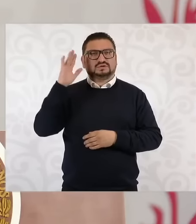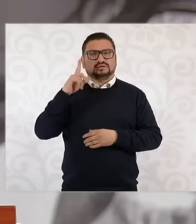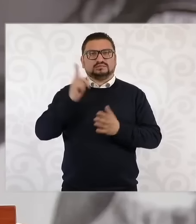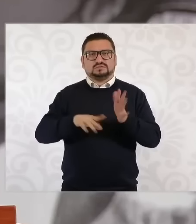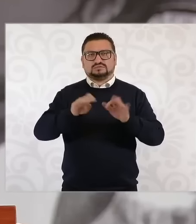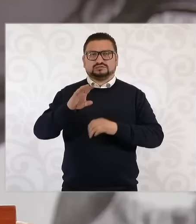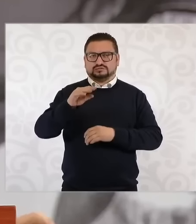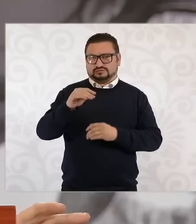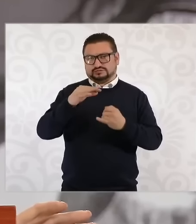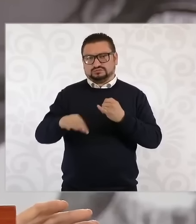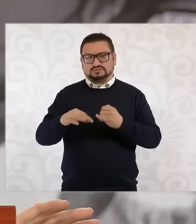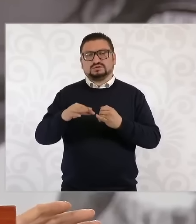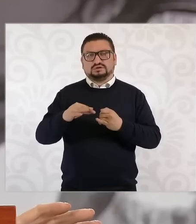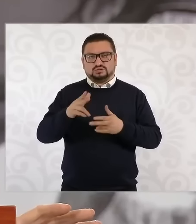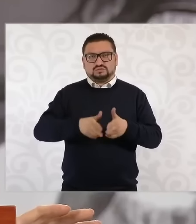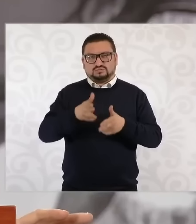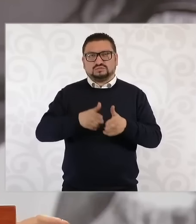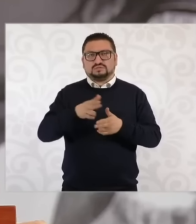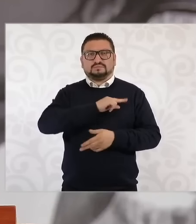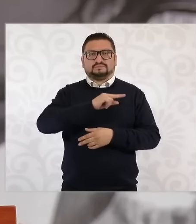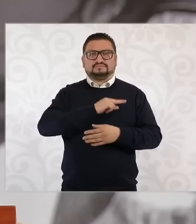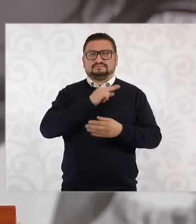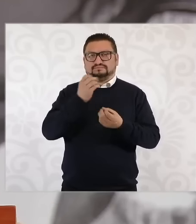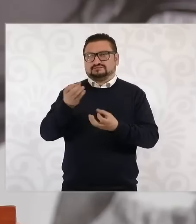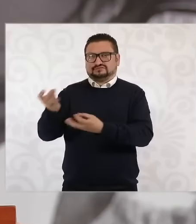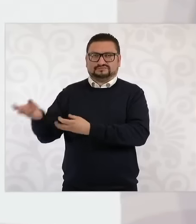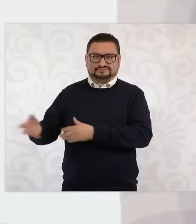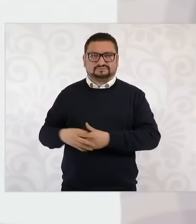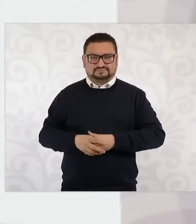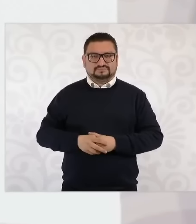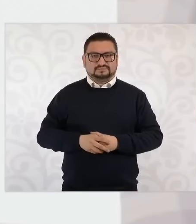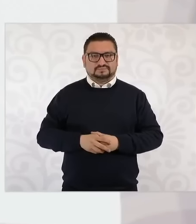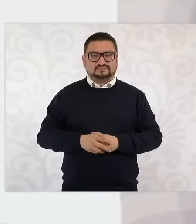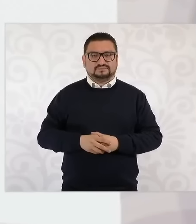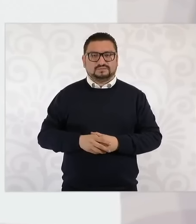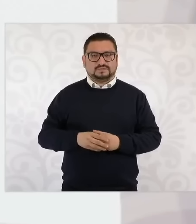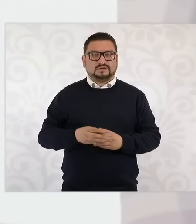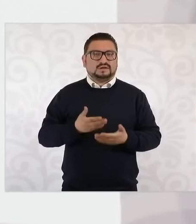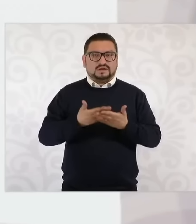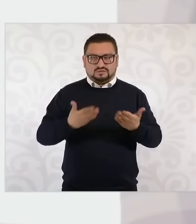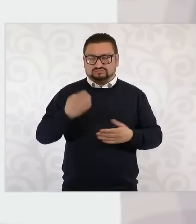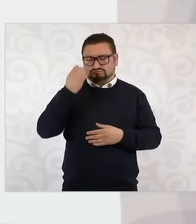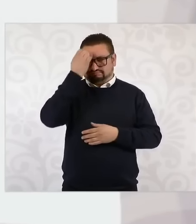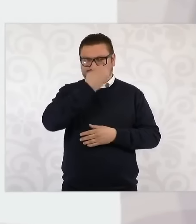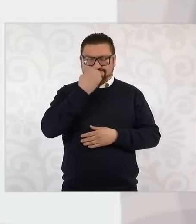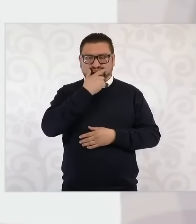90s de los ferrocarriles en México. Entonces, se está analizando la posibilidad de que esta